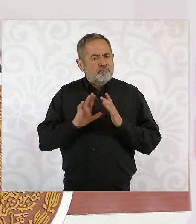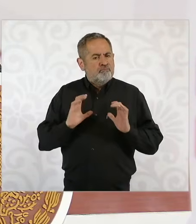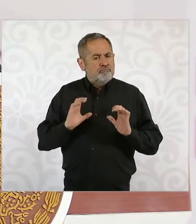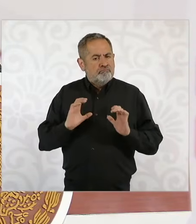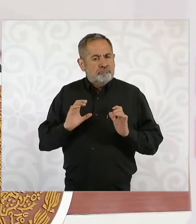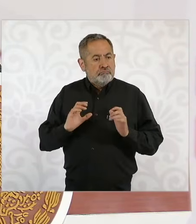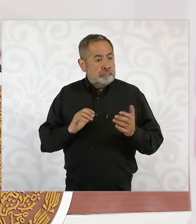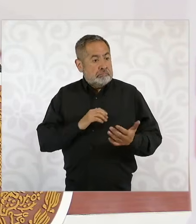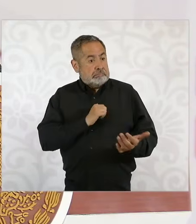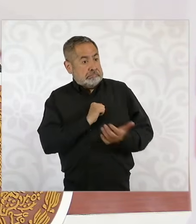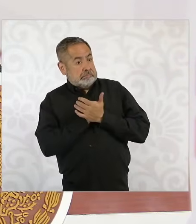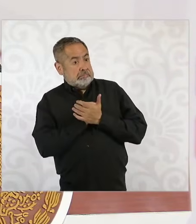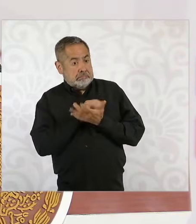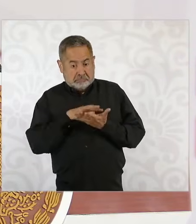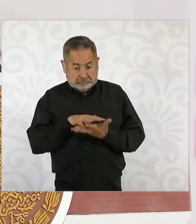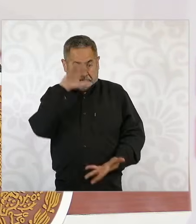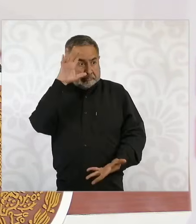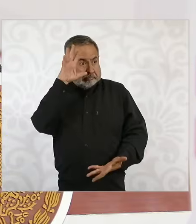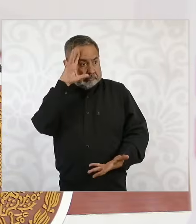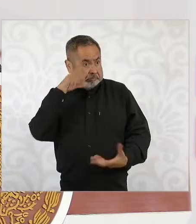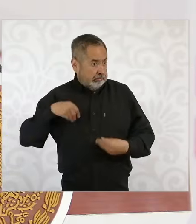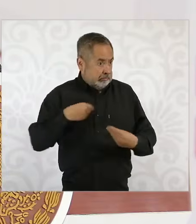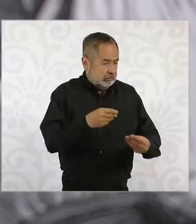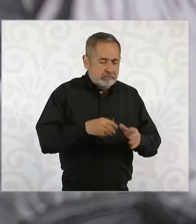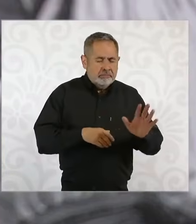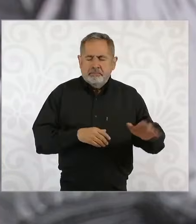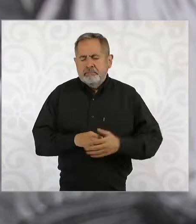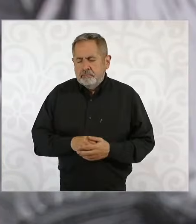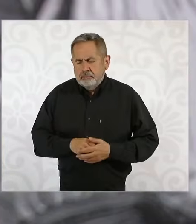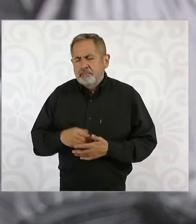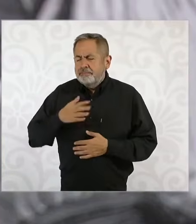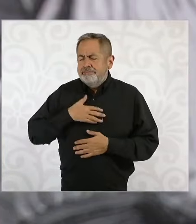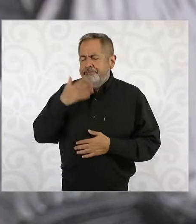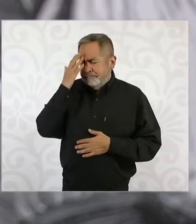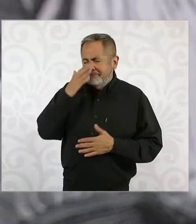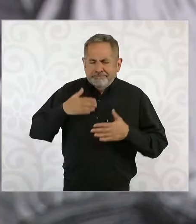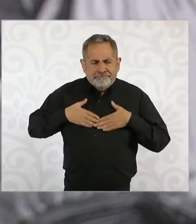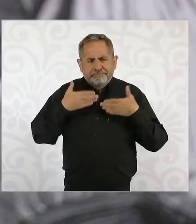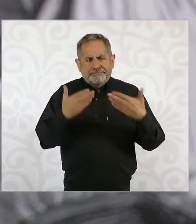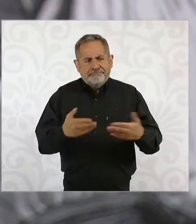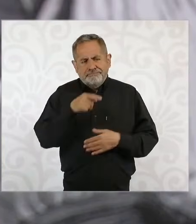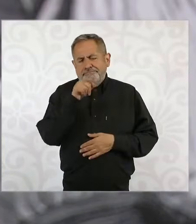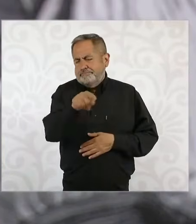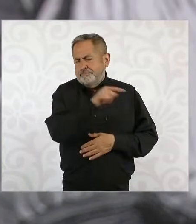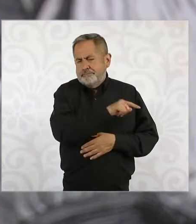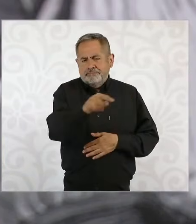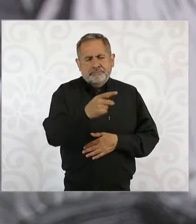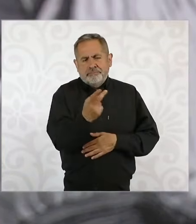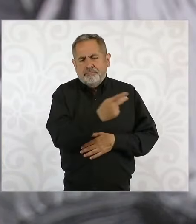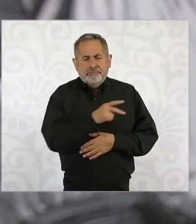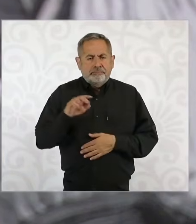solicitudes excesivas. Nosotros tenemos confianza en que tanto el Poder Judicial como con el INE